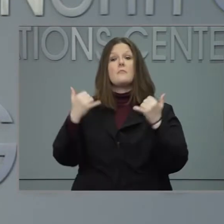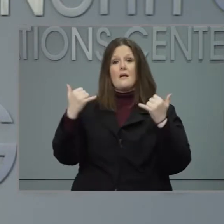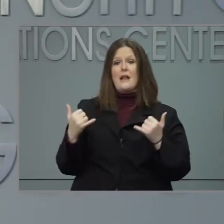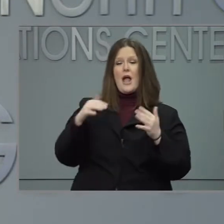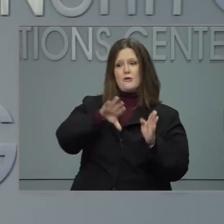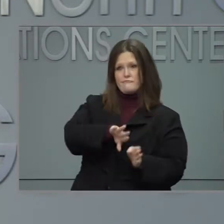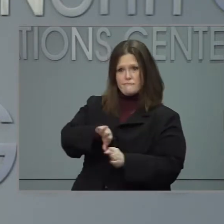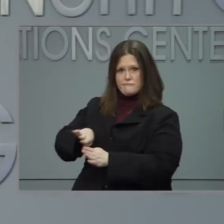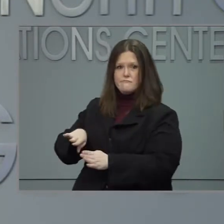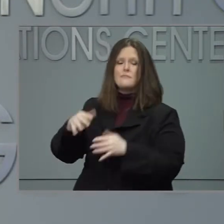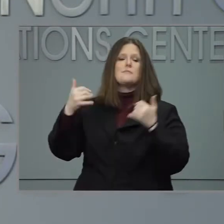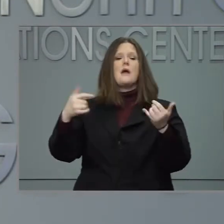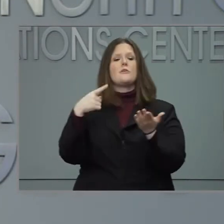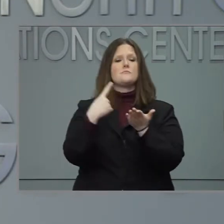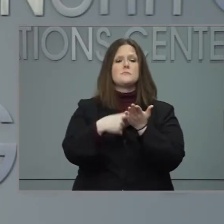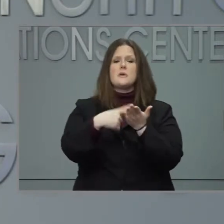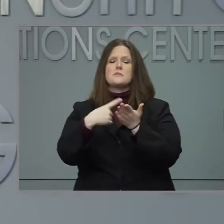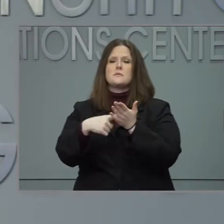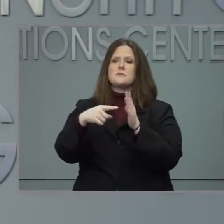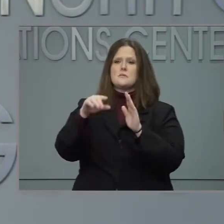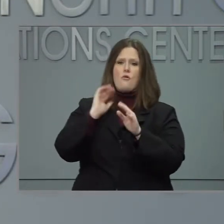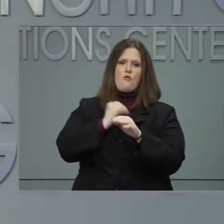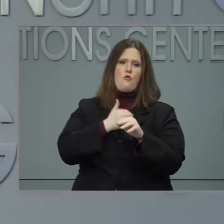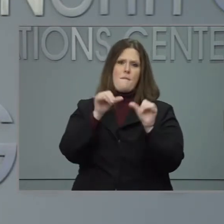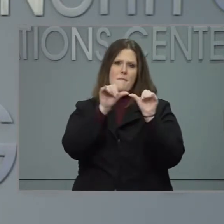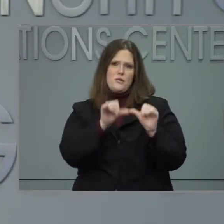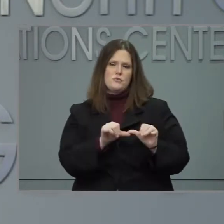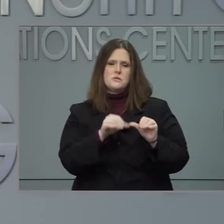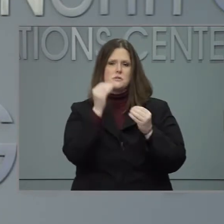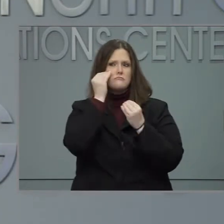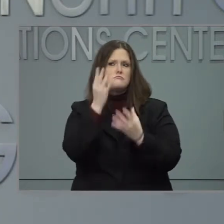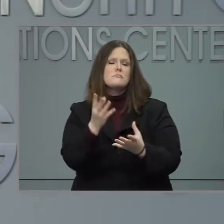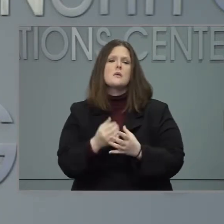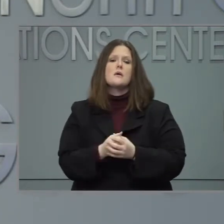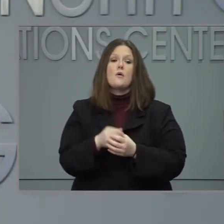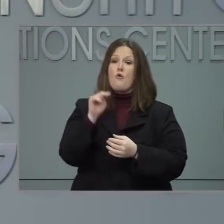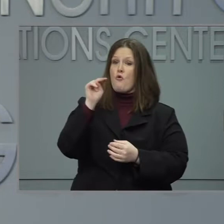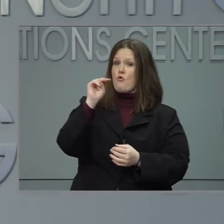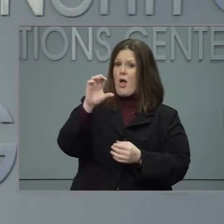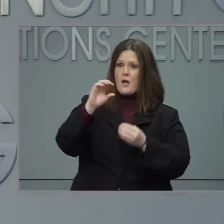tenido cifras alarmantes durante las festividades invernales las tendencias de